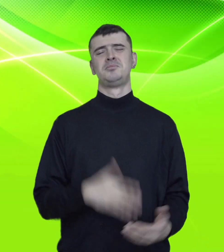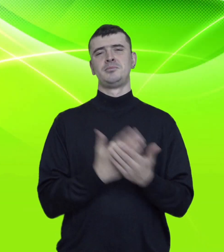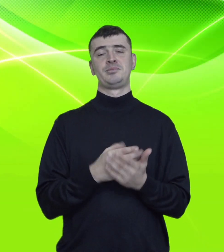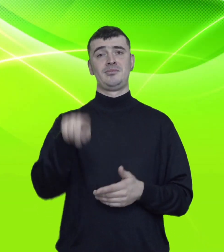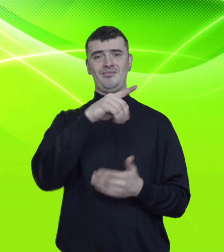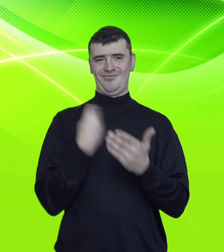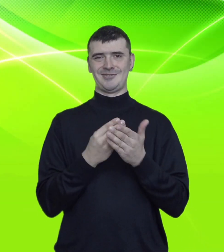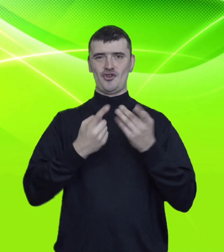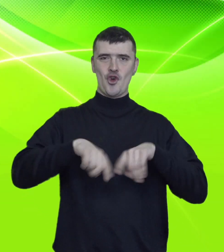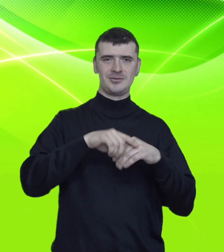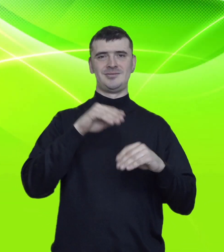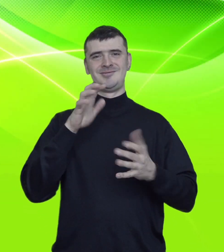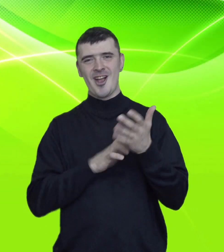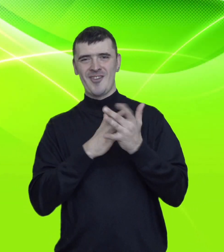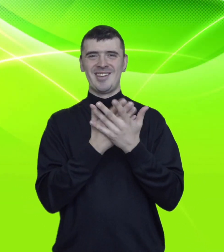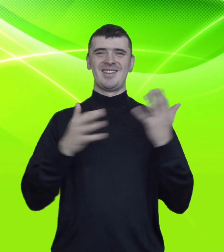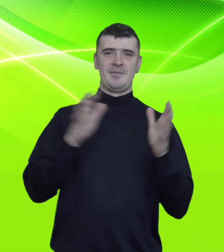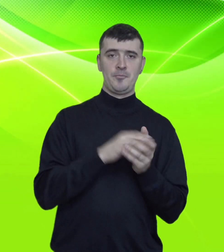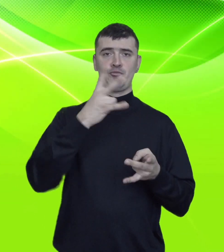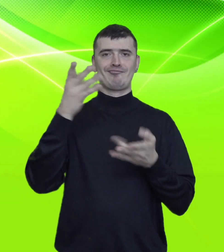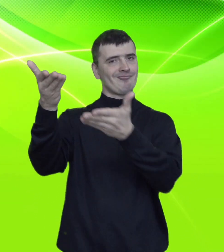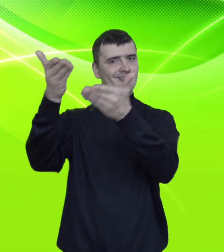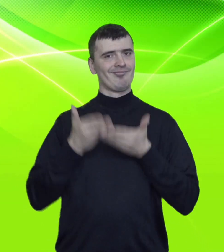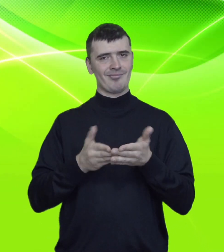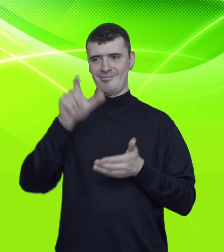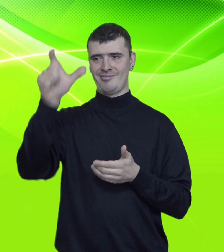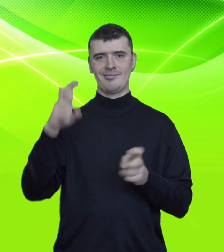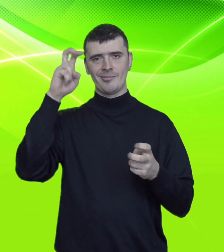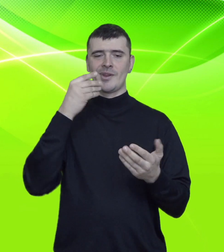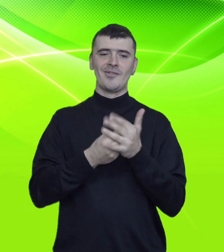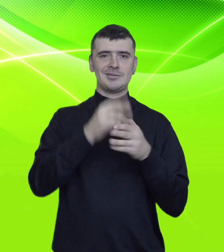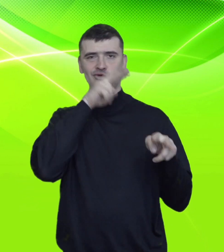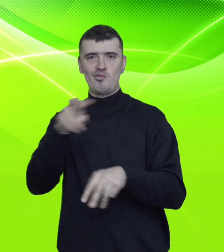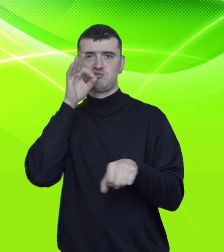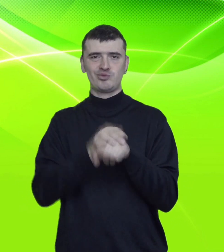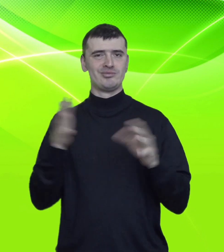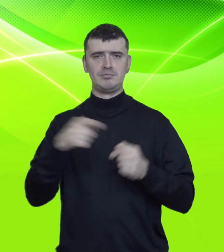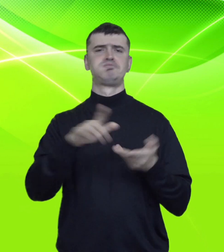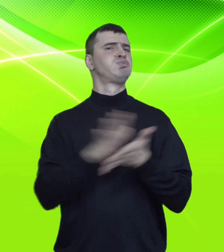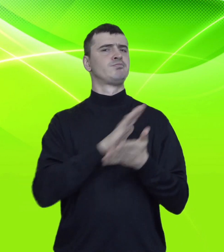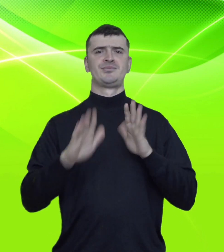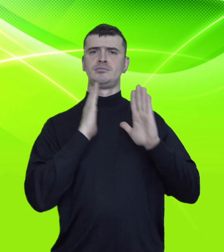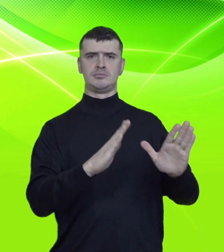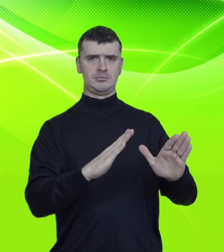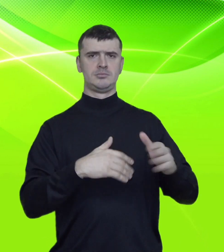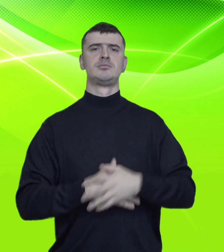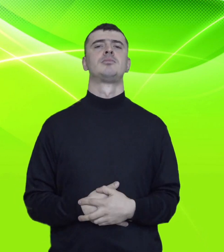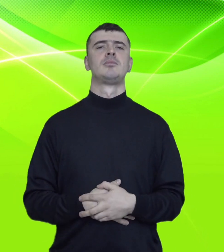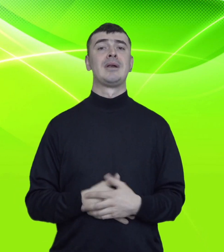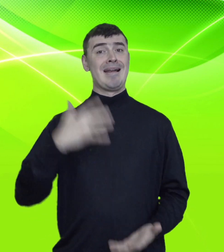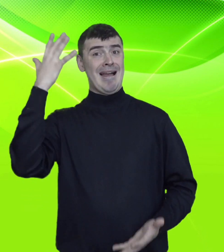Для клиентов финансовых организаций услуги омбудсмена бесплатны.